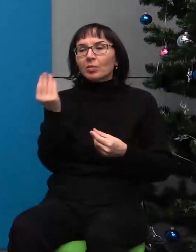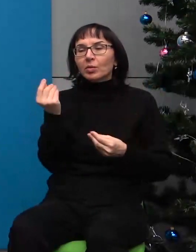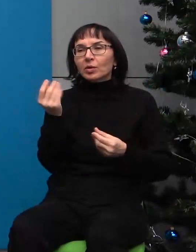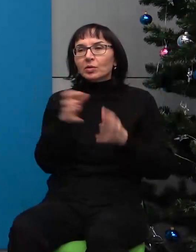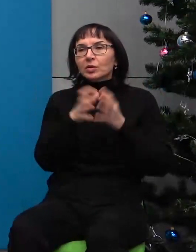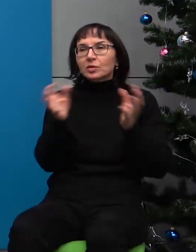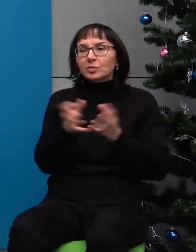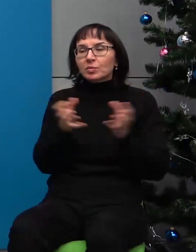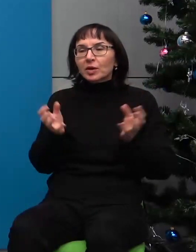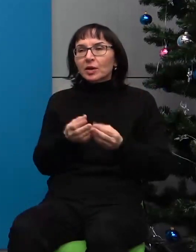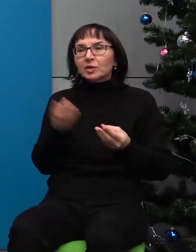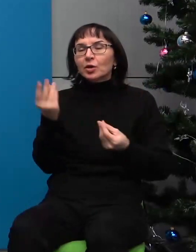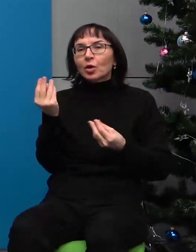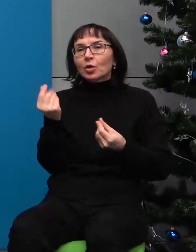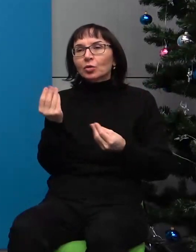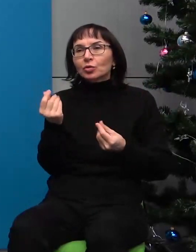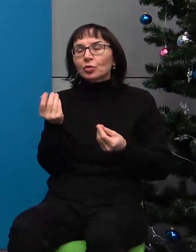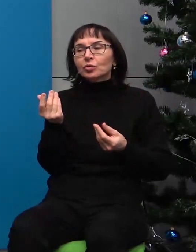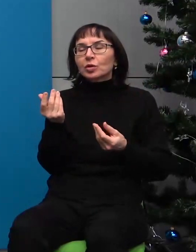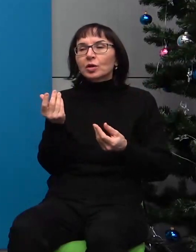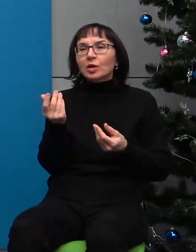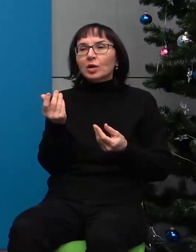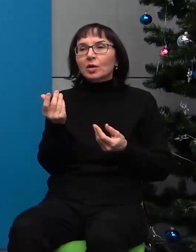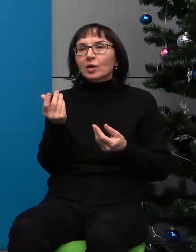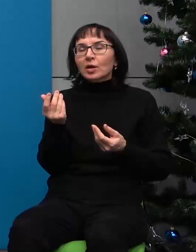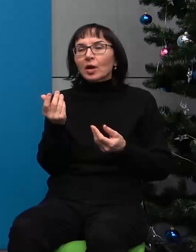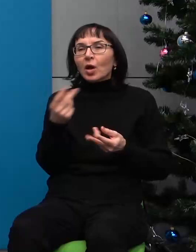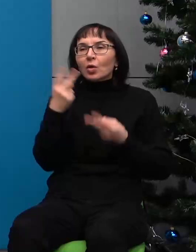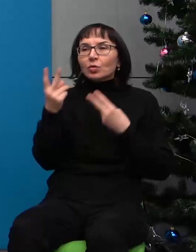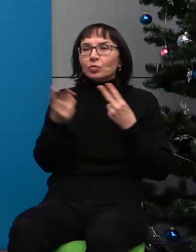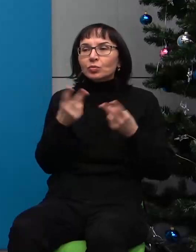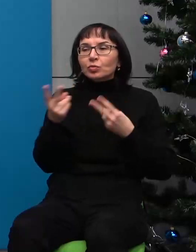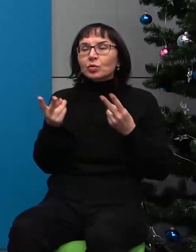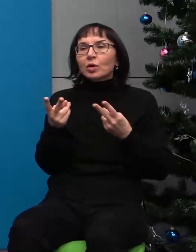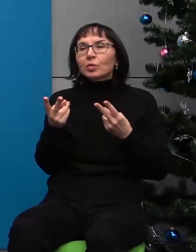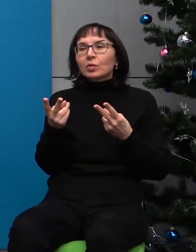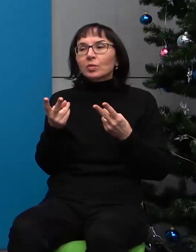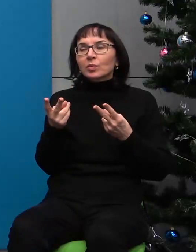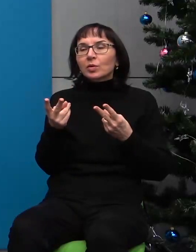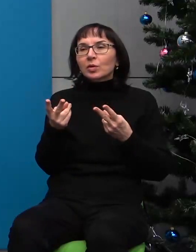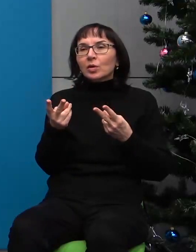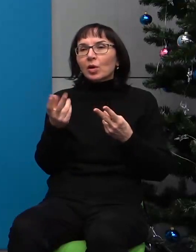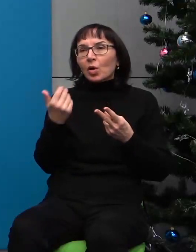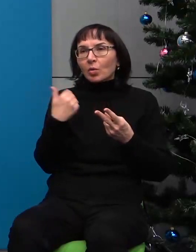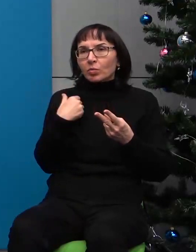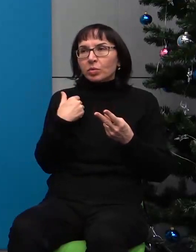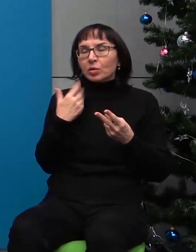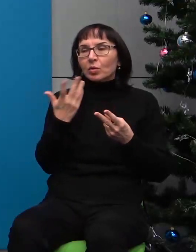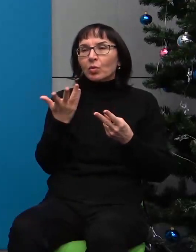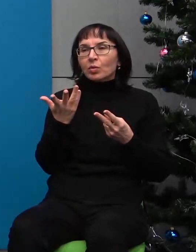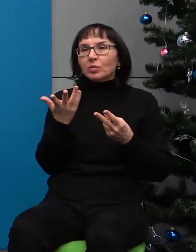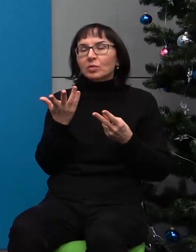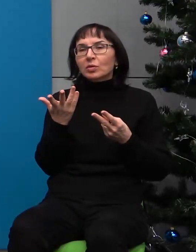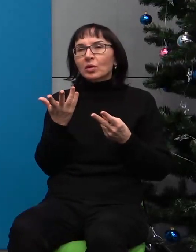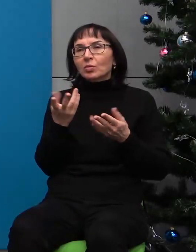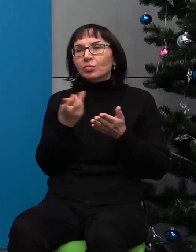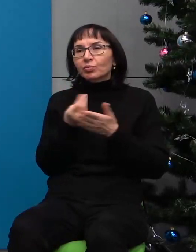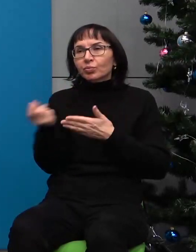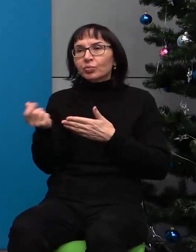do tej książki o Trymandzie, do tego reportażu, więc można powiedzieć, sztuka wysoka została zasilona paliwem i została zasilona niską.